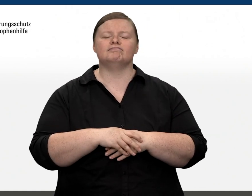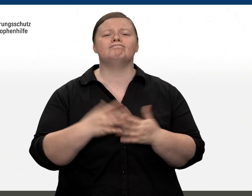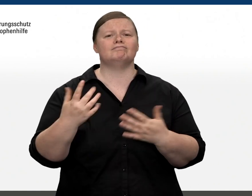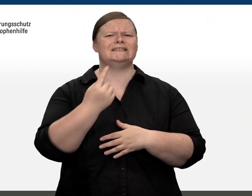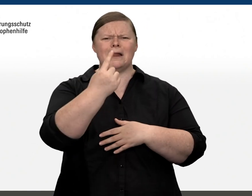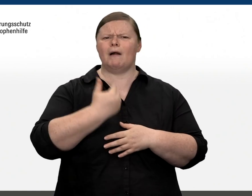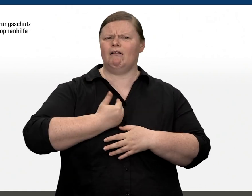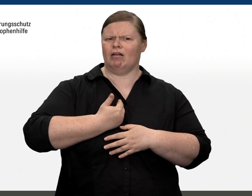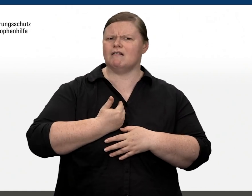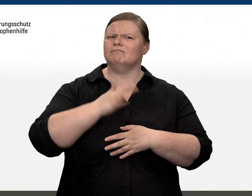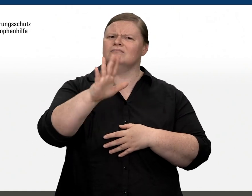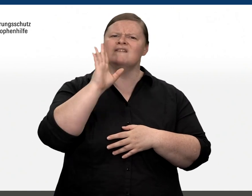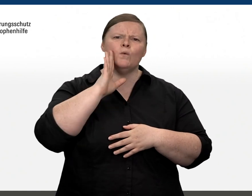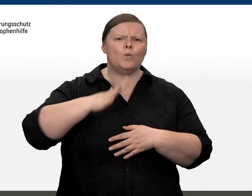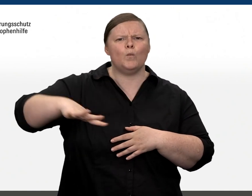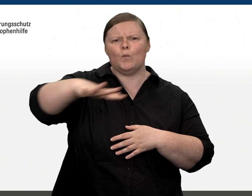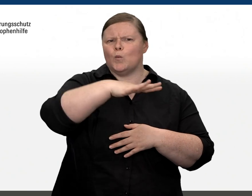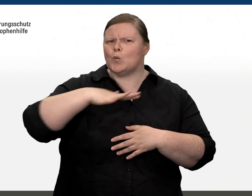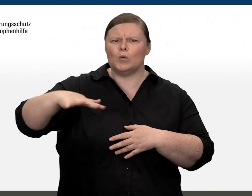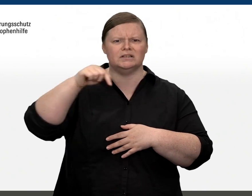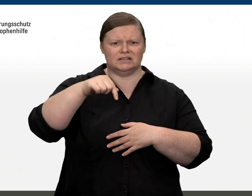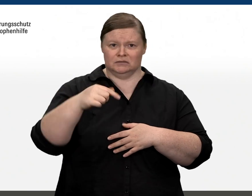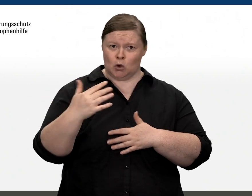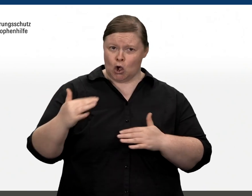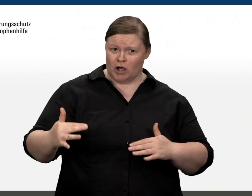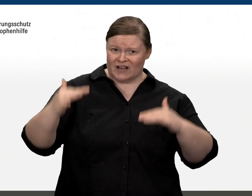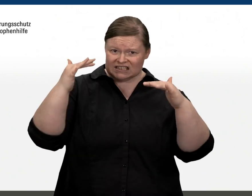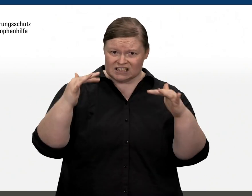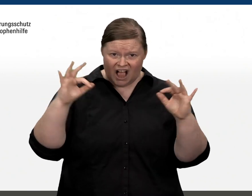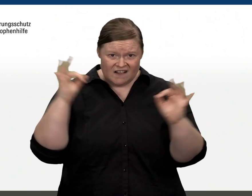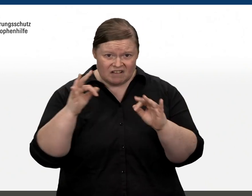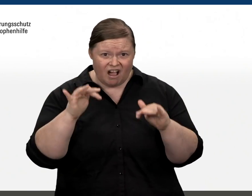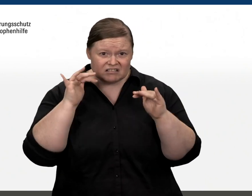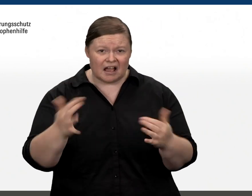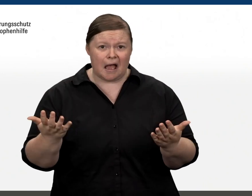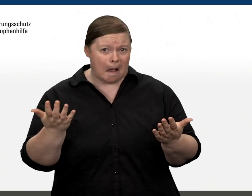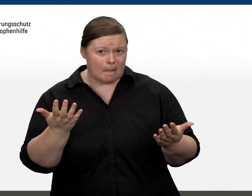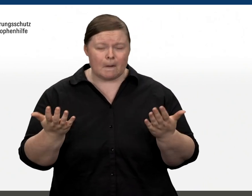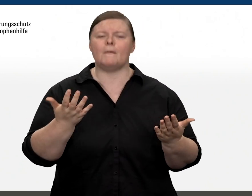Ob Ihre Wohnlage hochwassergefährdet ist,